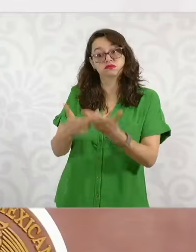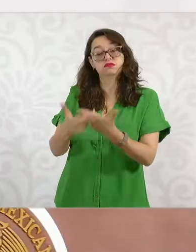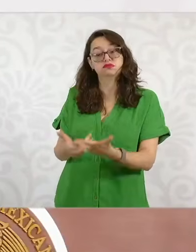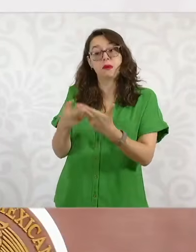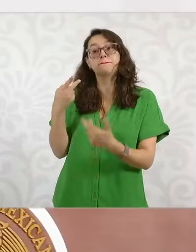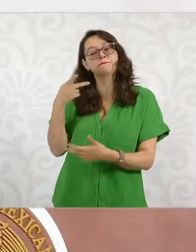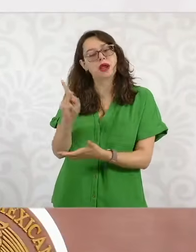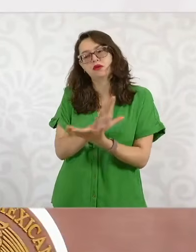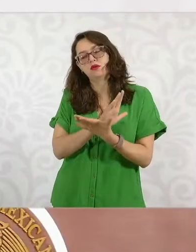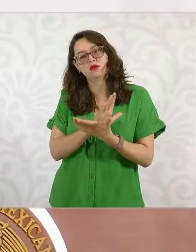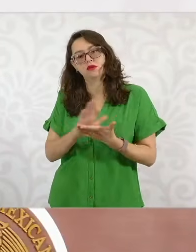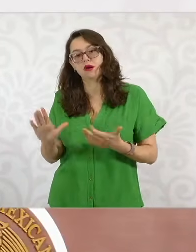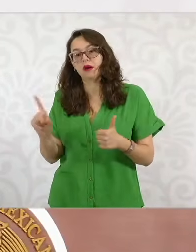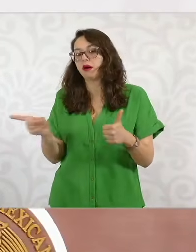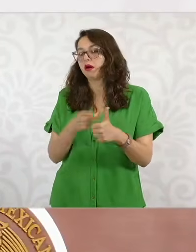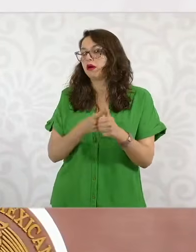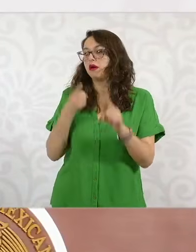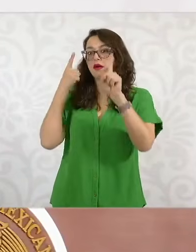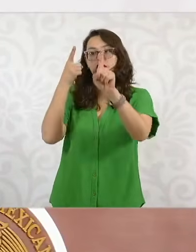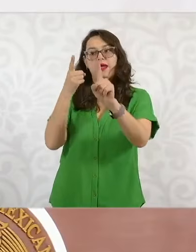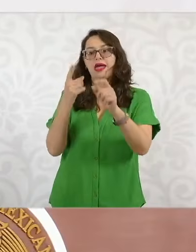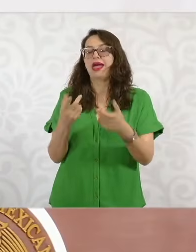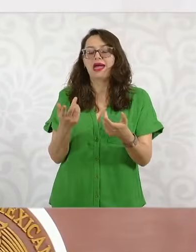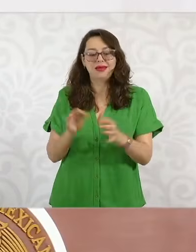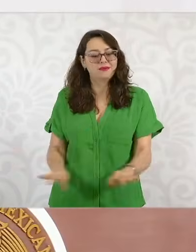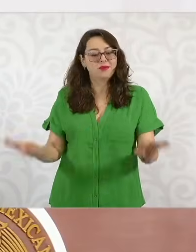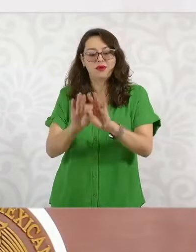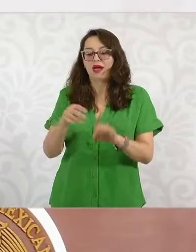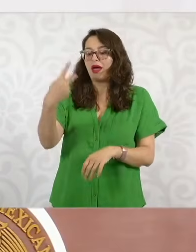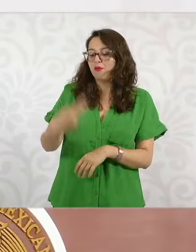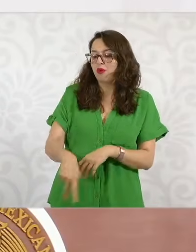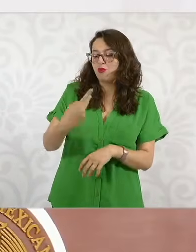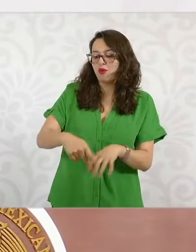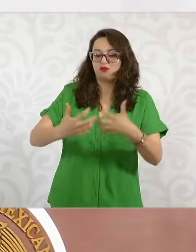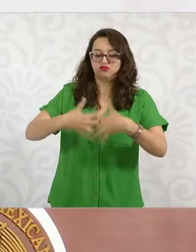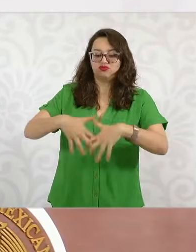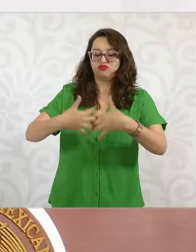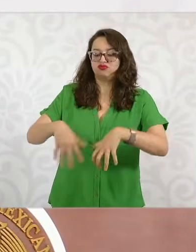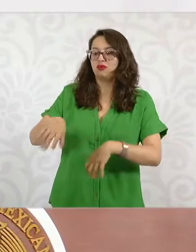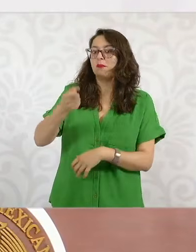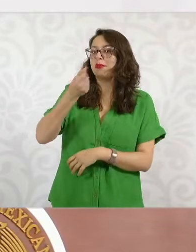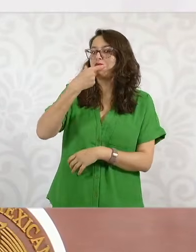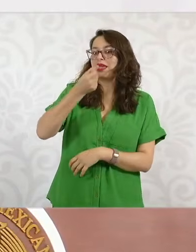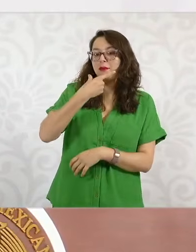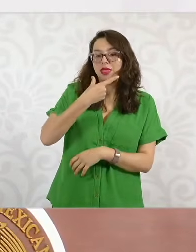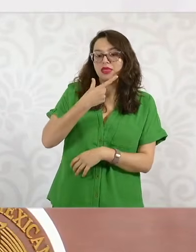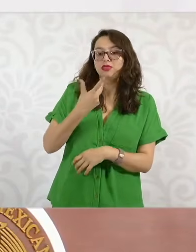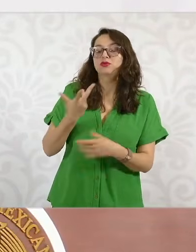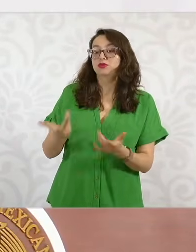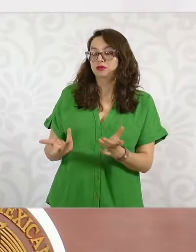es el que se produzca en México medicamentos y principios activos incluso